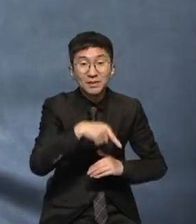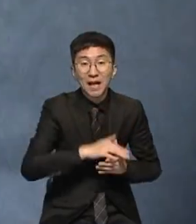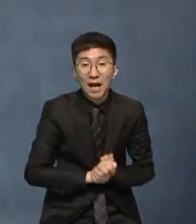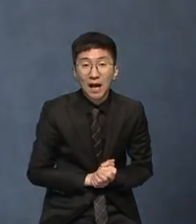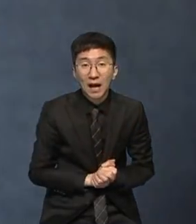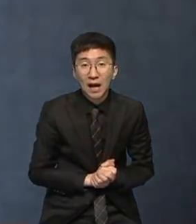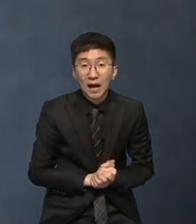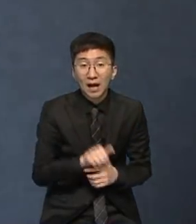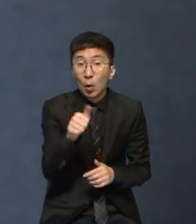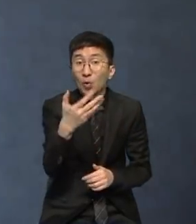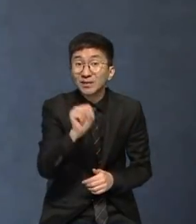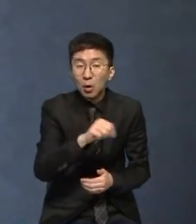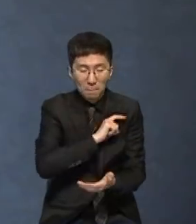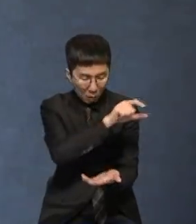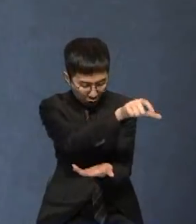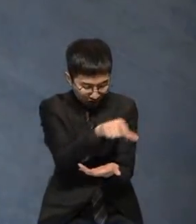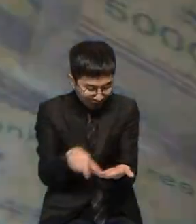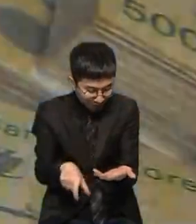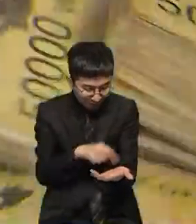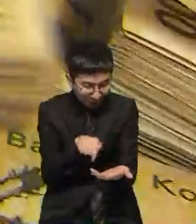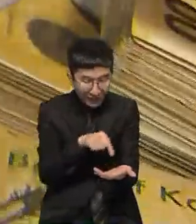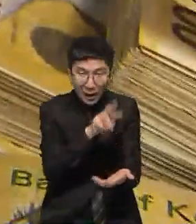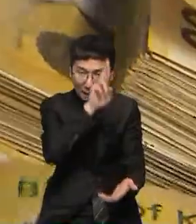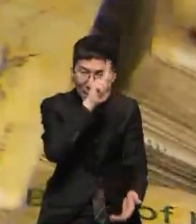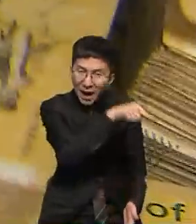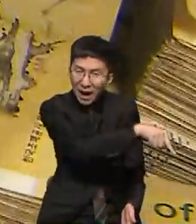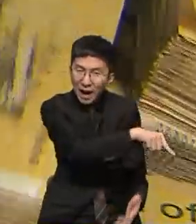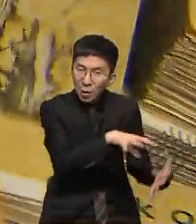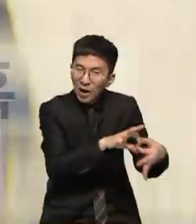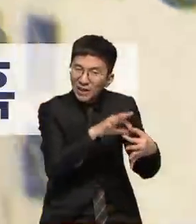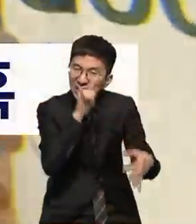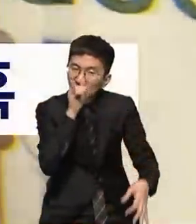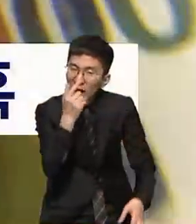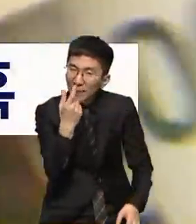이른바 50억 클럽의 일원이라는 의혹을 받고 있는 박 전 특검이 사업 초기부터